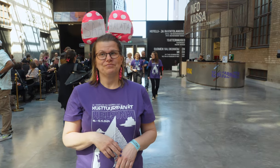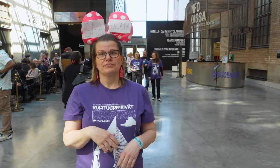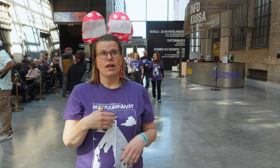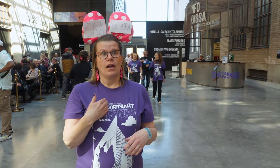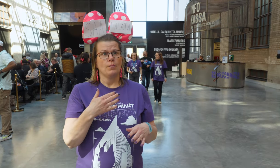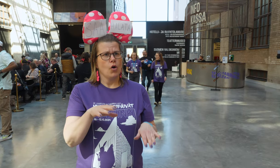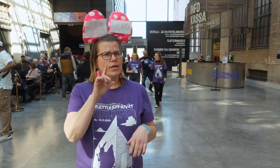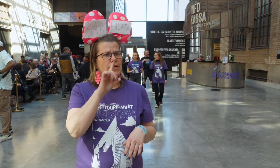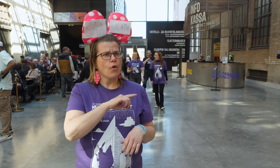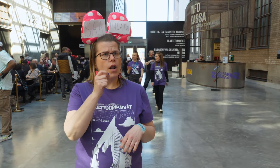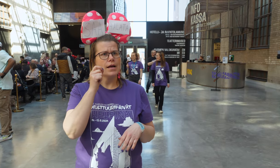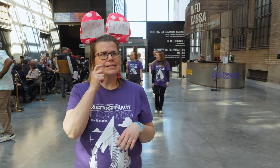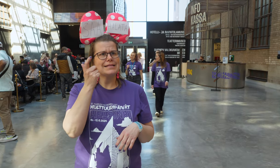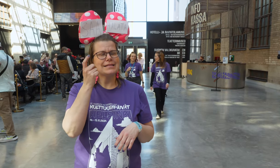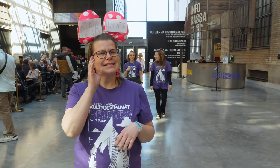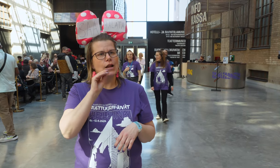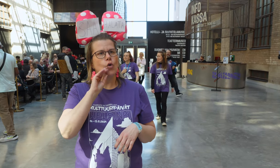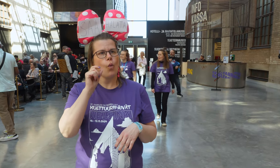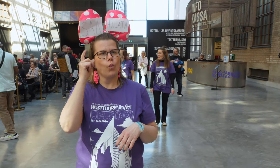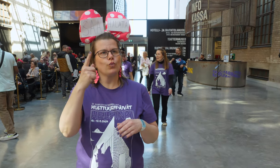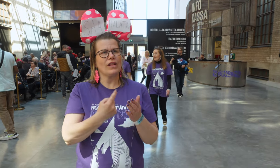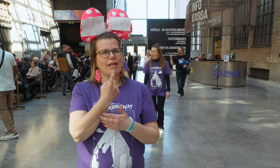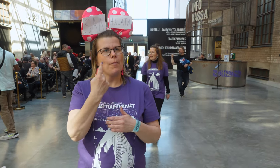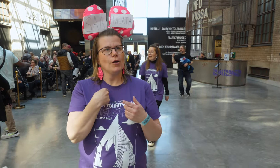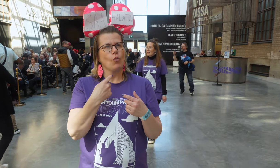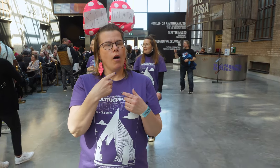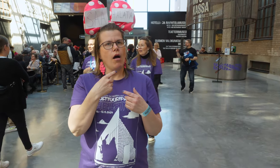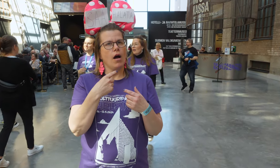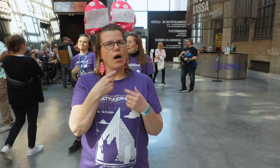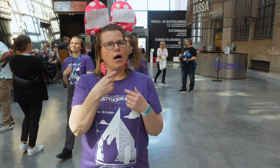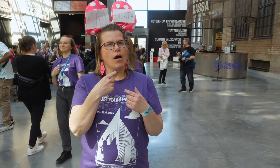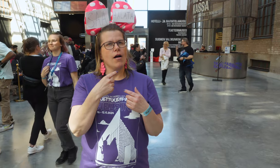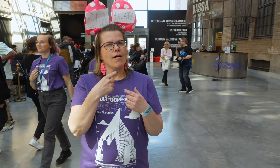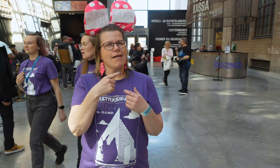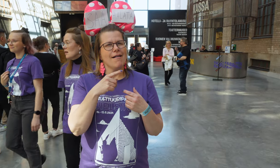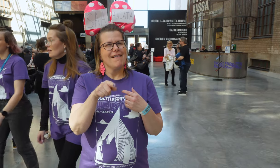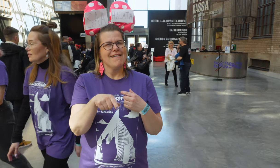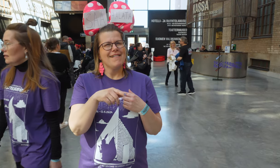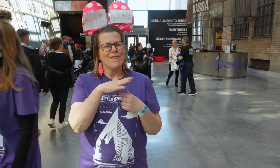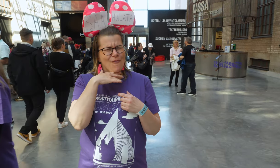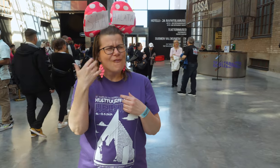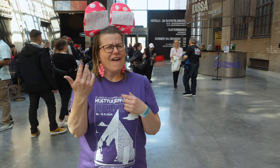Olin viime vuonna seniorien kulttuuritapahtumassa ja siellä oli tosi mukavaa.